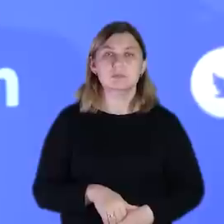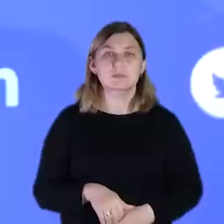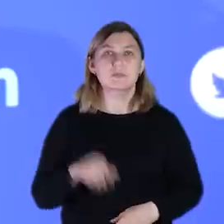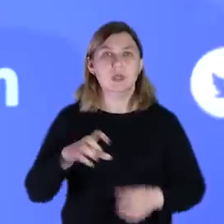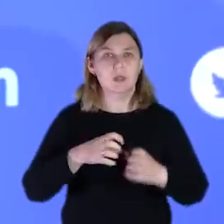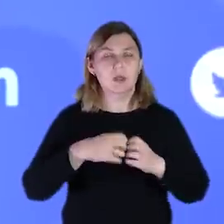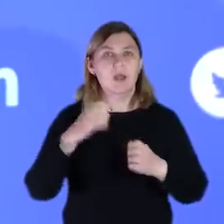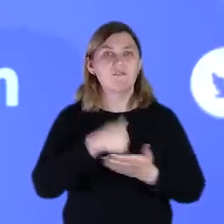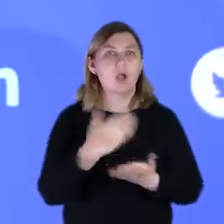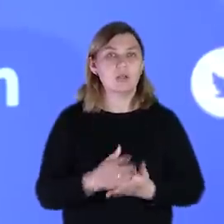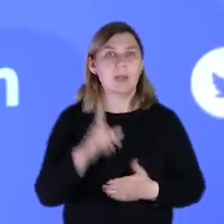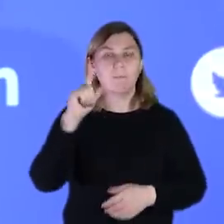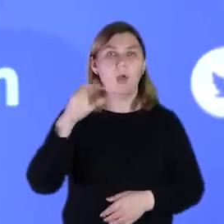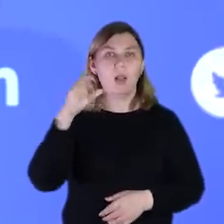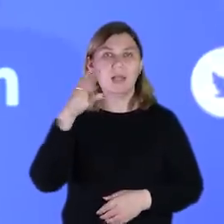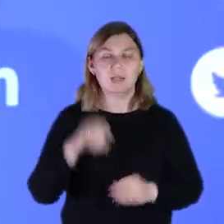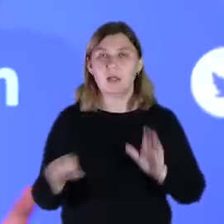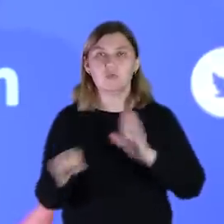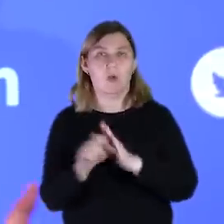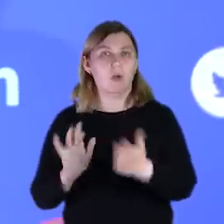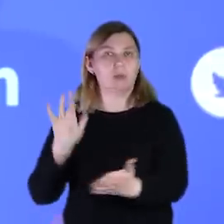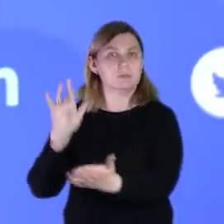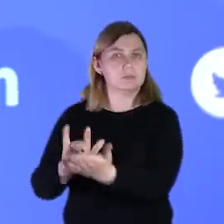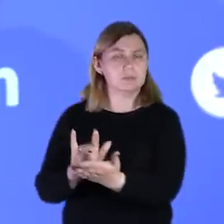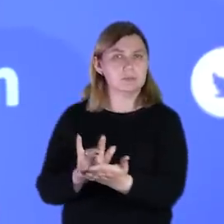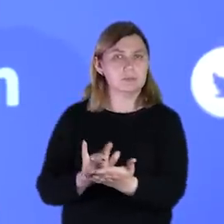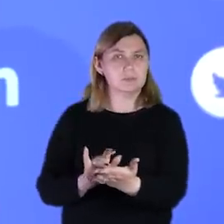Rozciągało się województwo poleskie aż po tzw.